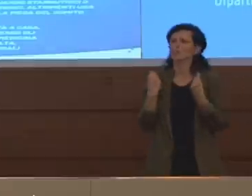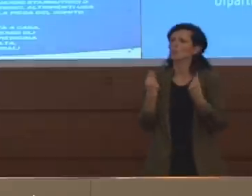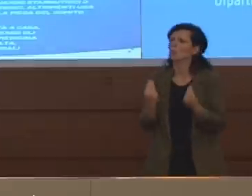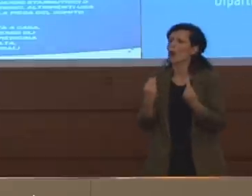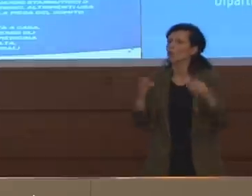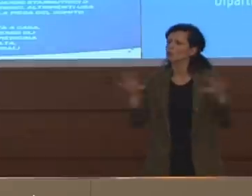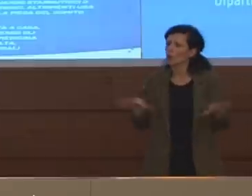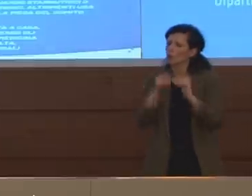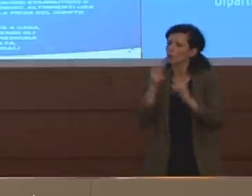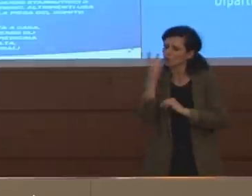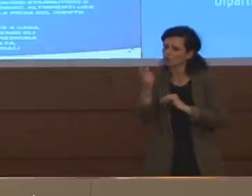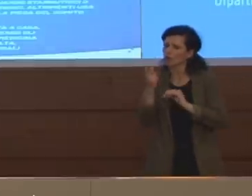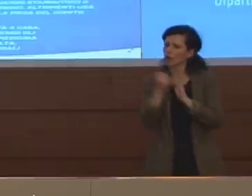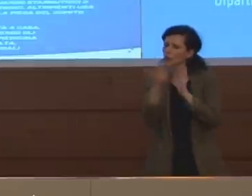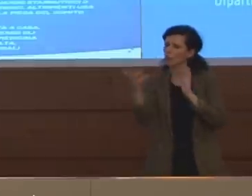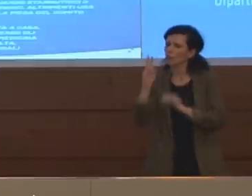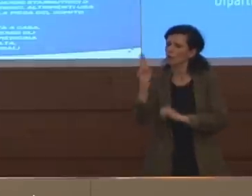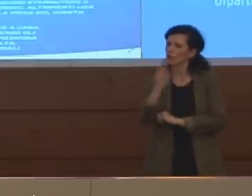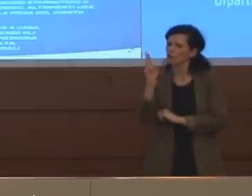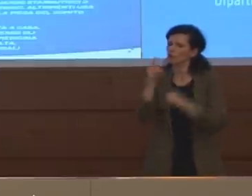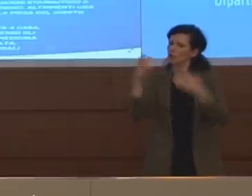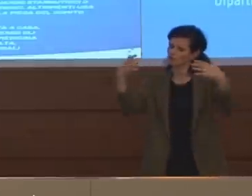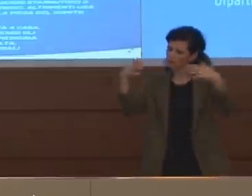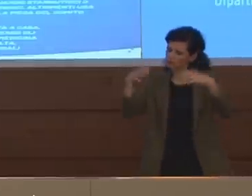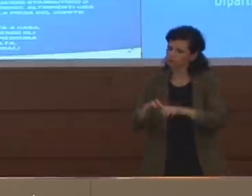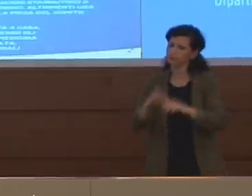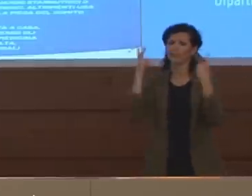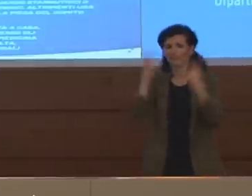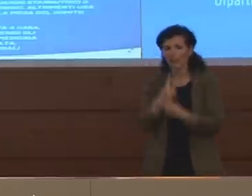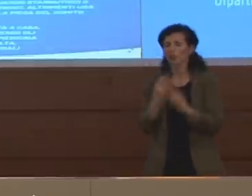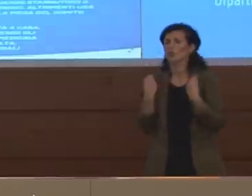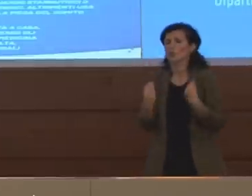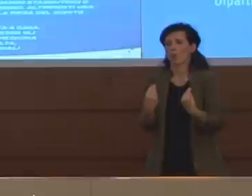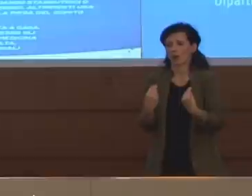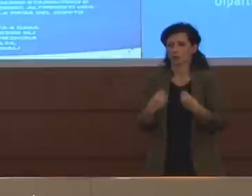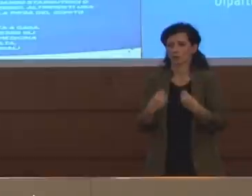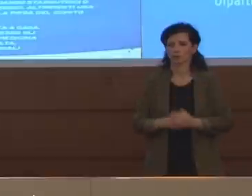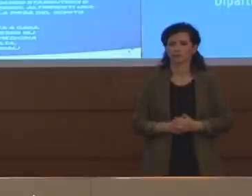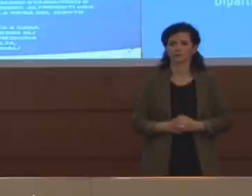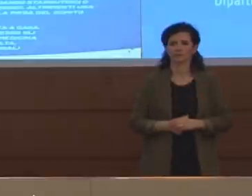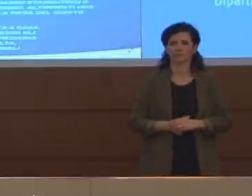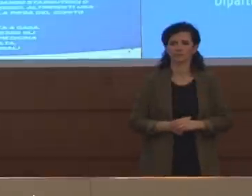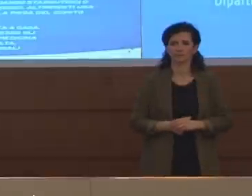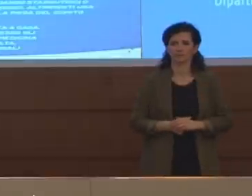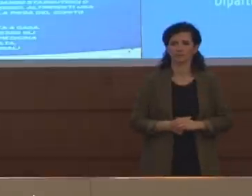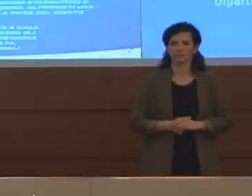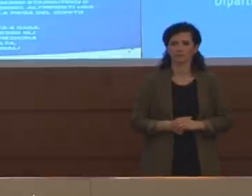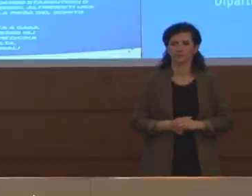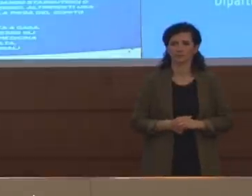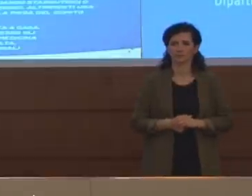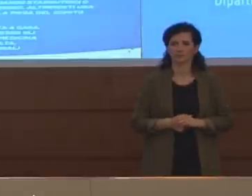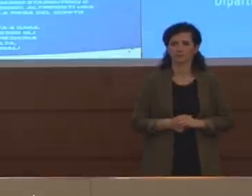sostanzioso anche in questo senso? Grazie. Grazie a lei per la domanda, perché mi